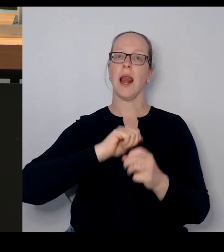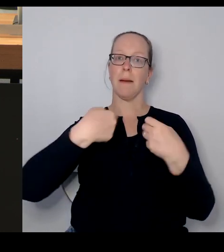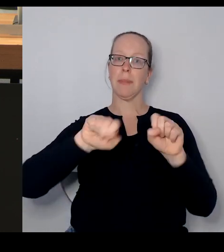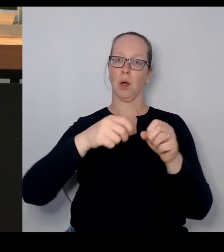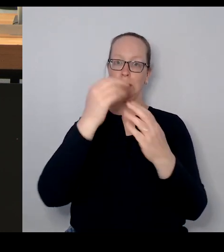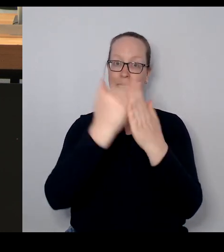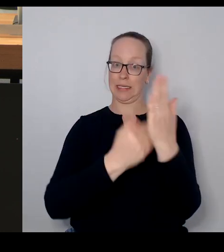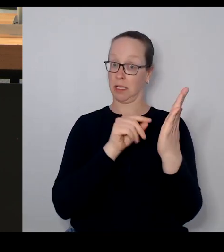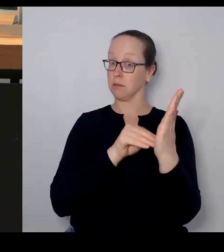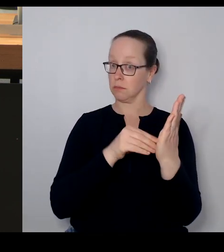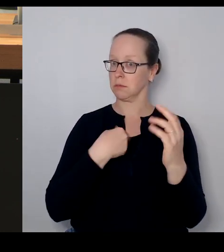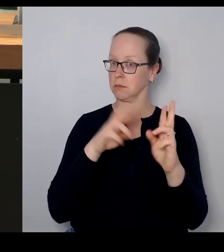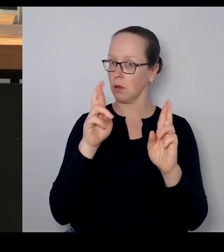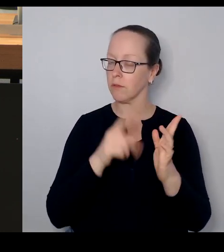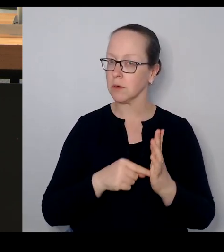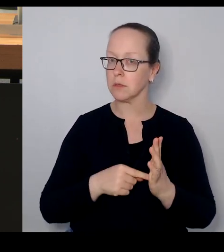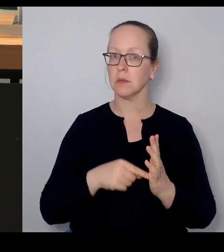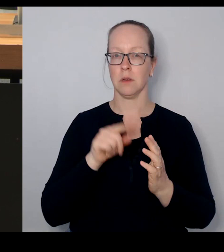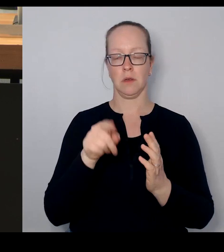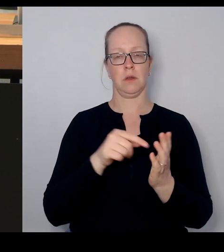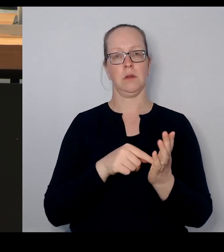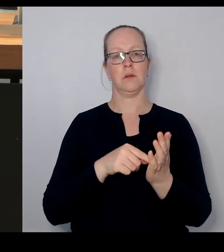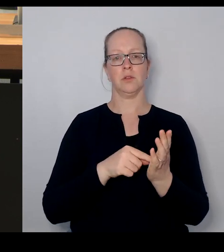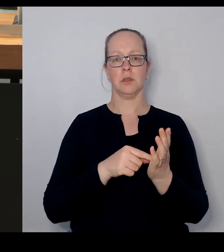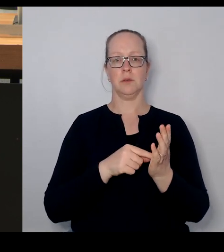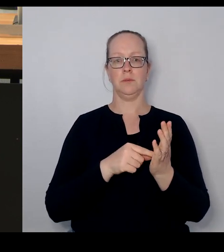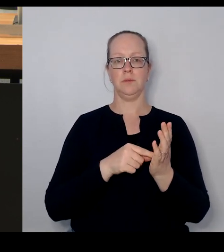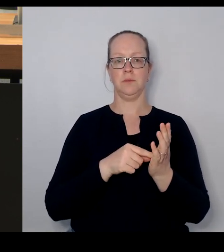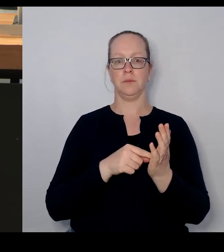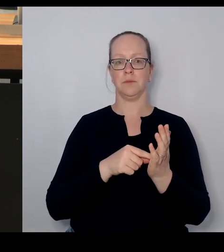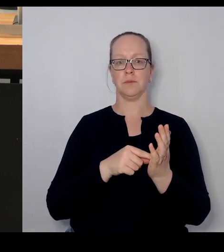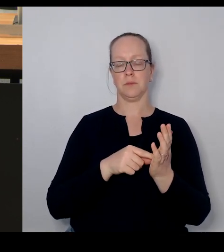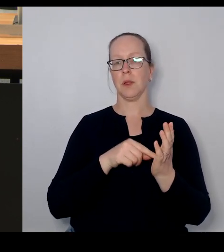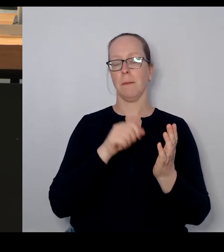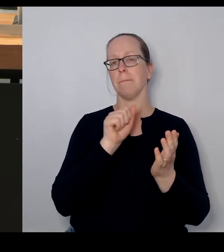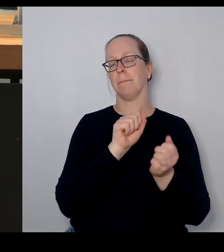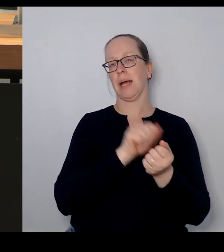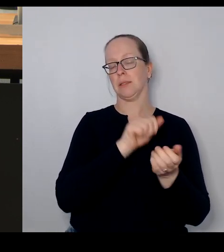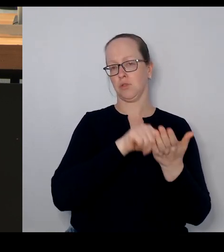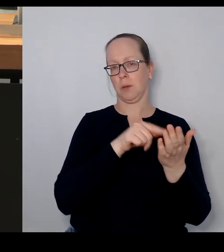Das wollen wir mal nicht erwarten. Vielleicht konzentrieren Sie sich auf das und ich würde das Gesetz dann